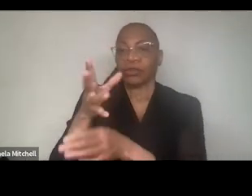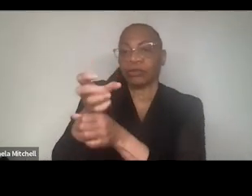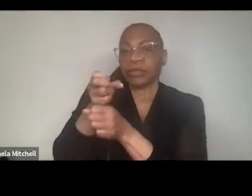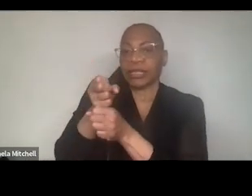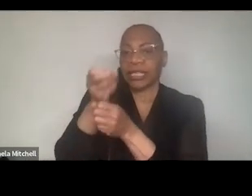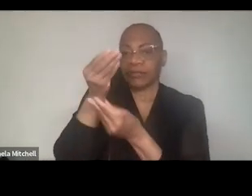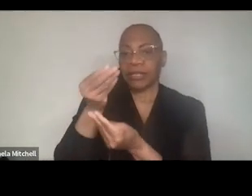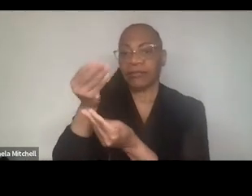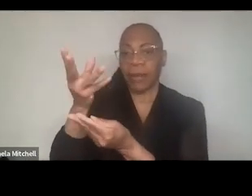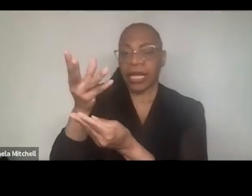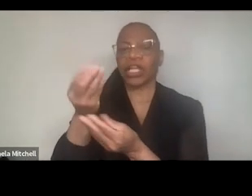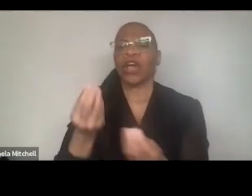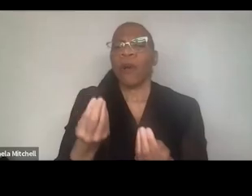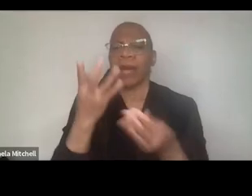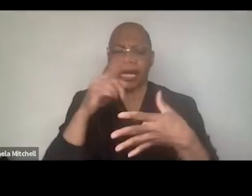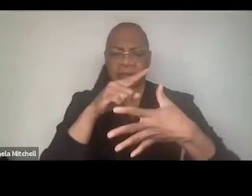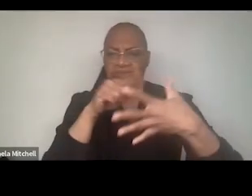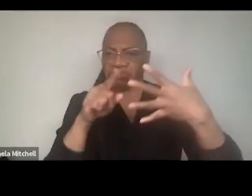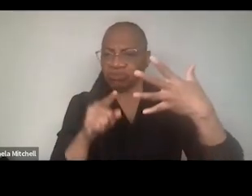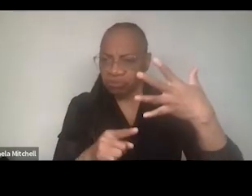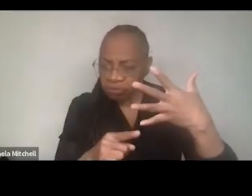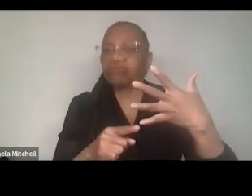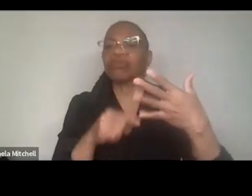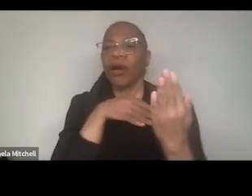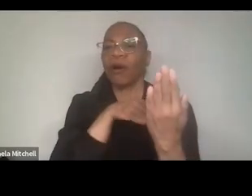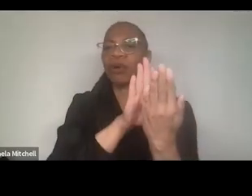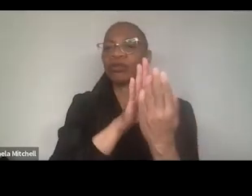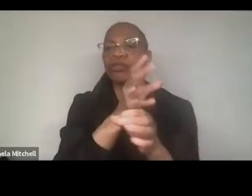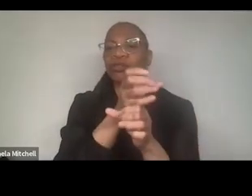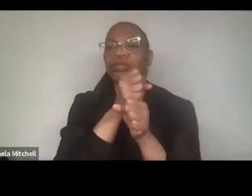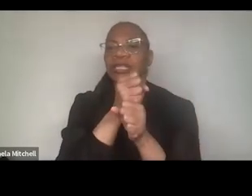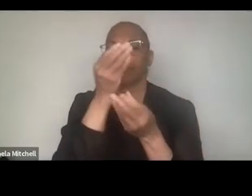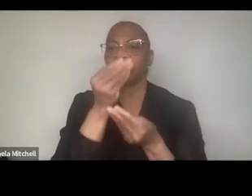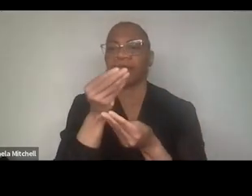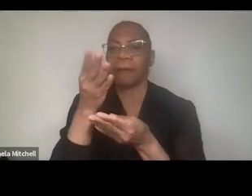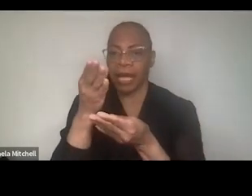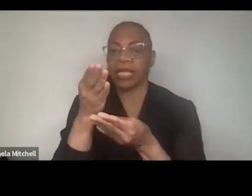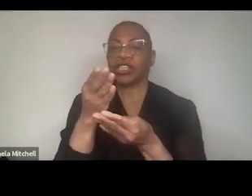Hay muchas formas de obtener los materiales, biografías de los presentadores, y otros recursos hoy.